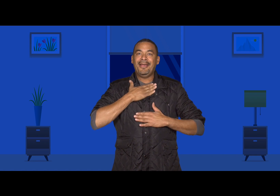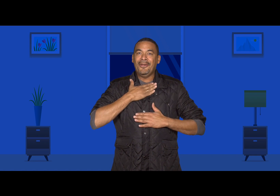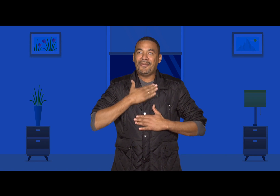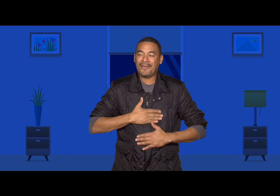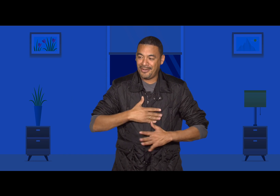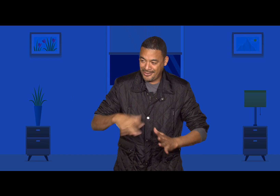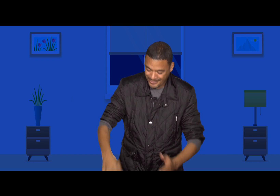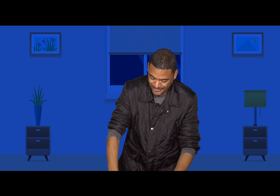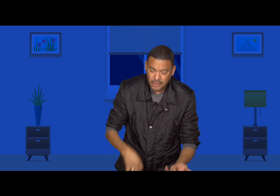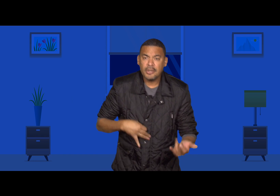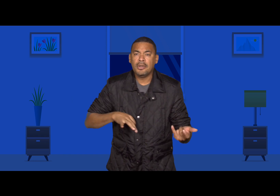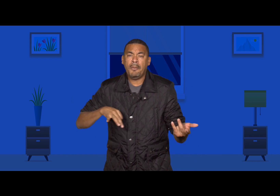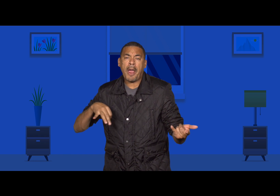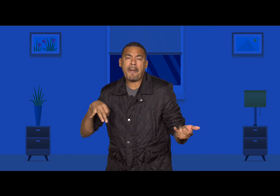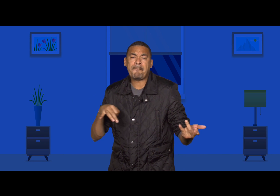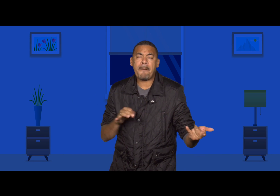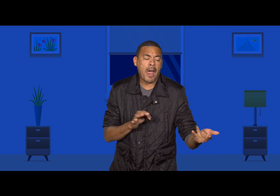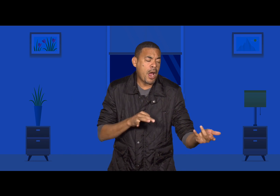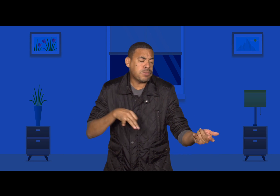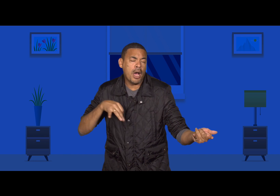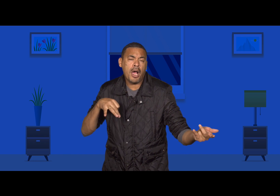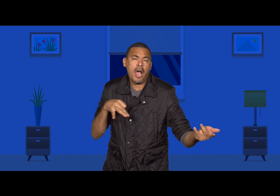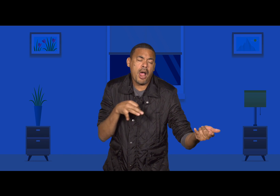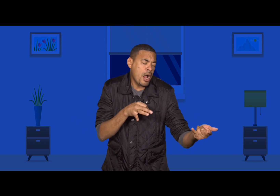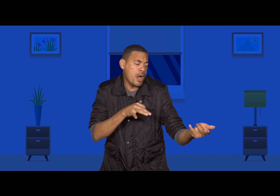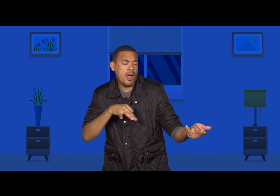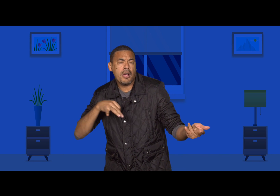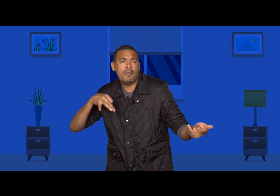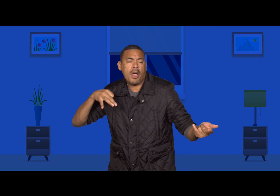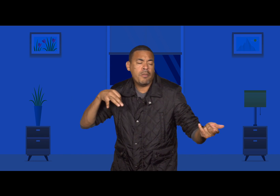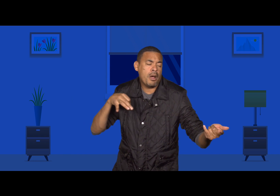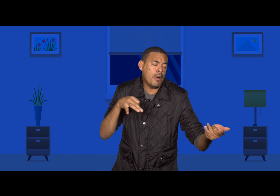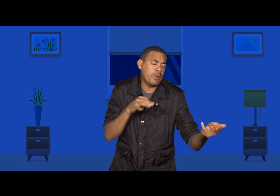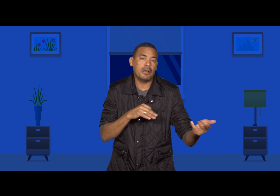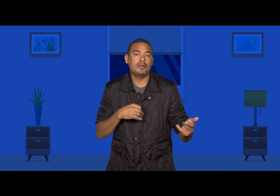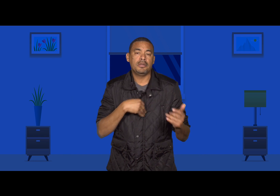el niño tomó el violín y comenzó a tocarlo.